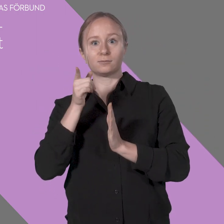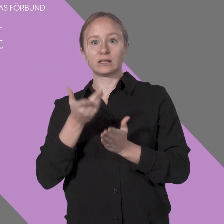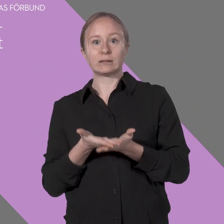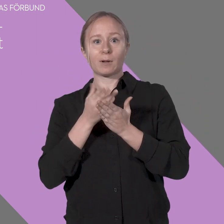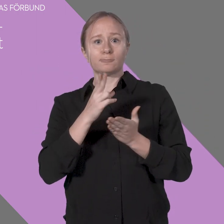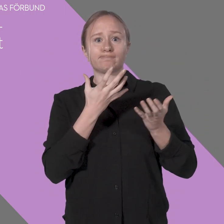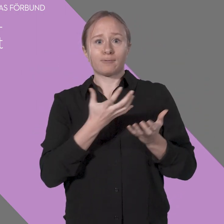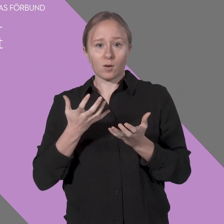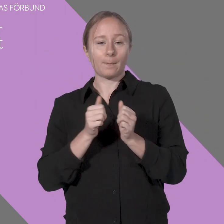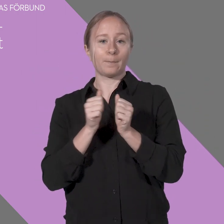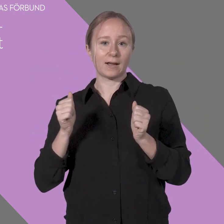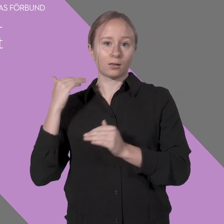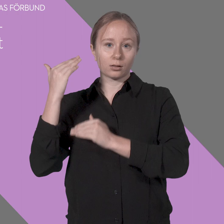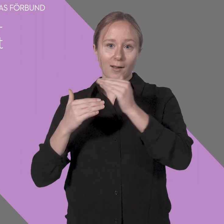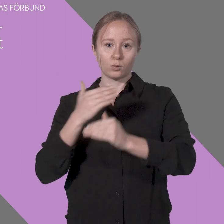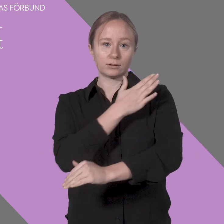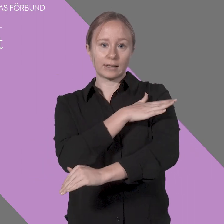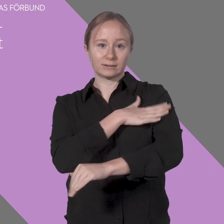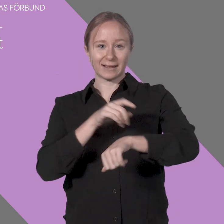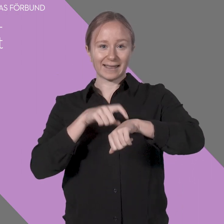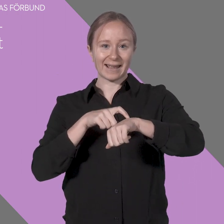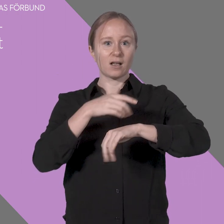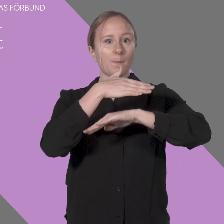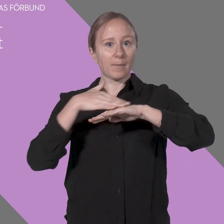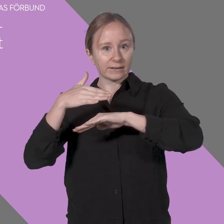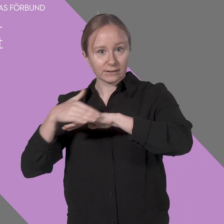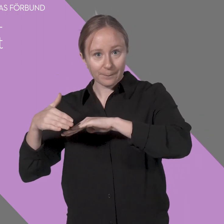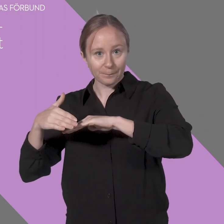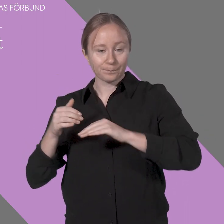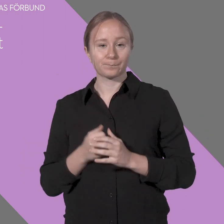när hjälp kan behövas men traditionella tjänster är begränsat tillgängliga.